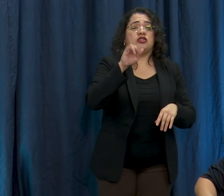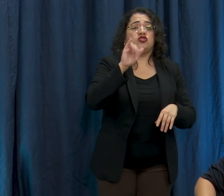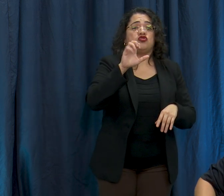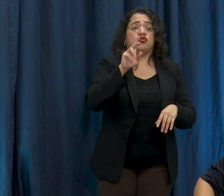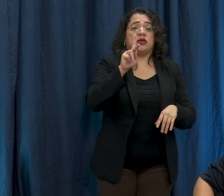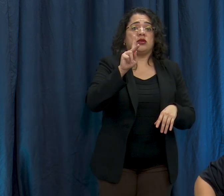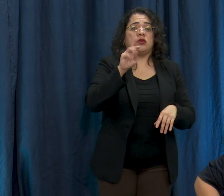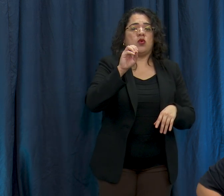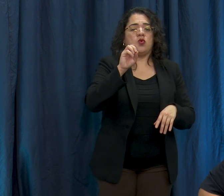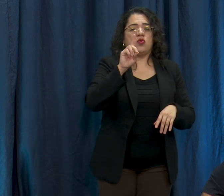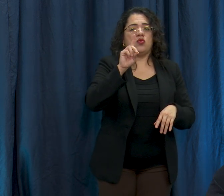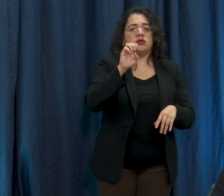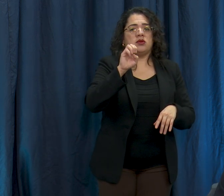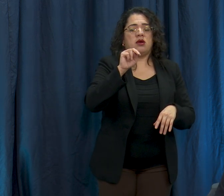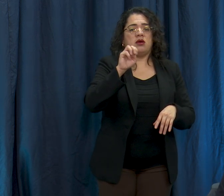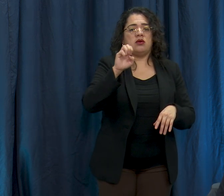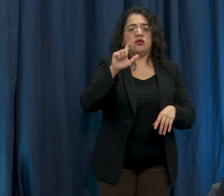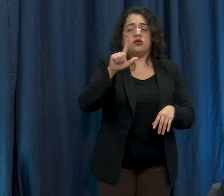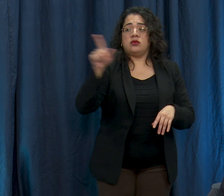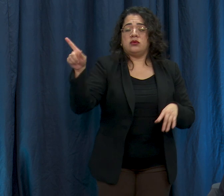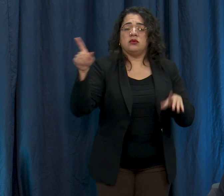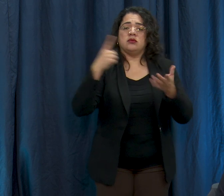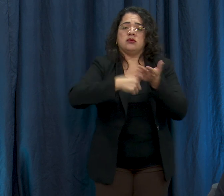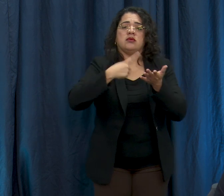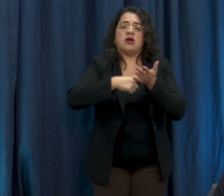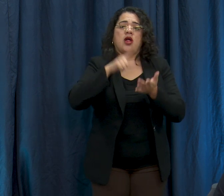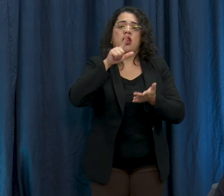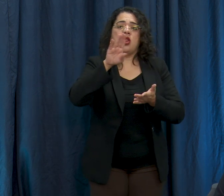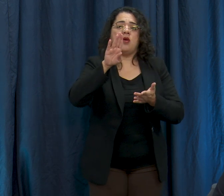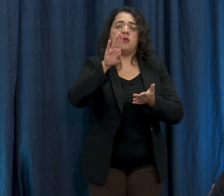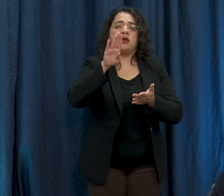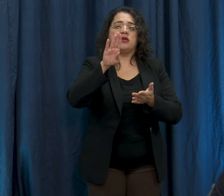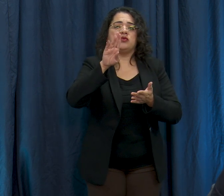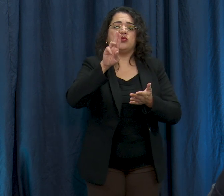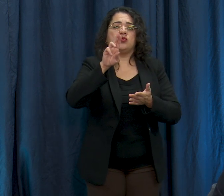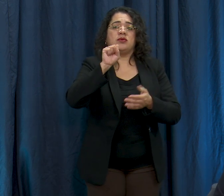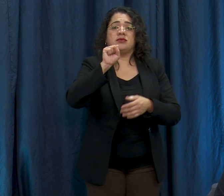sobre la educación en la ciudad de long beach este no es que el verano pasado